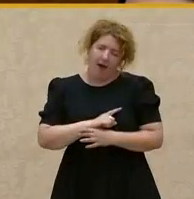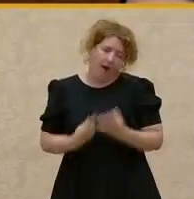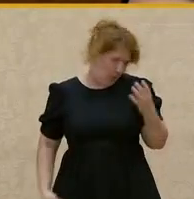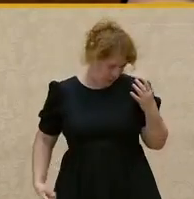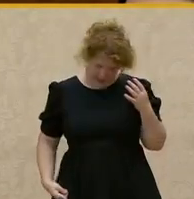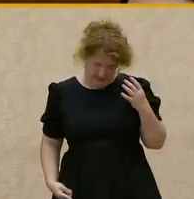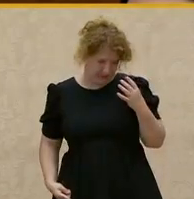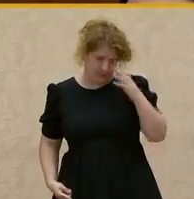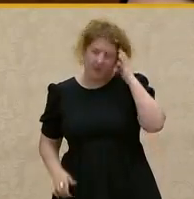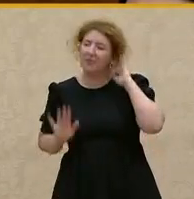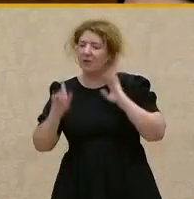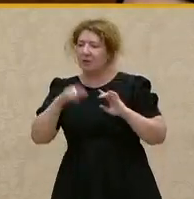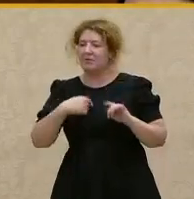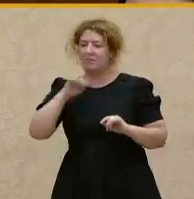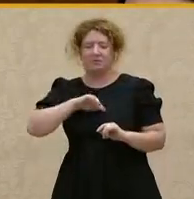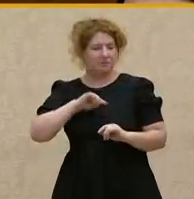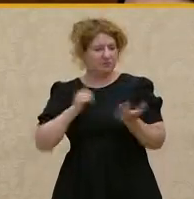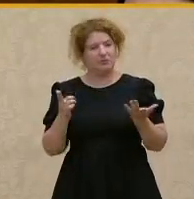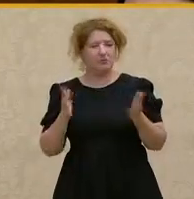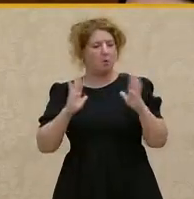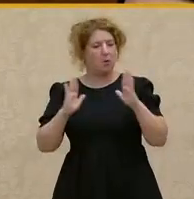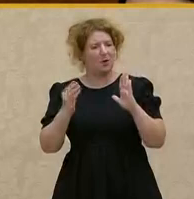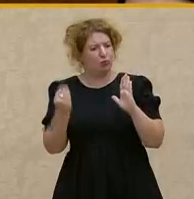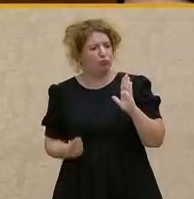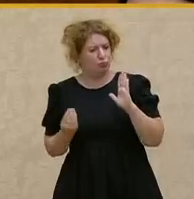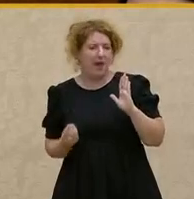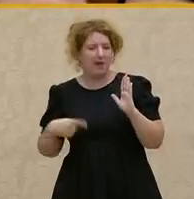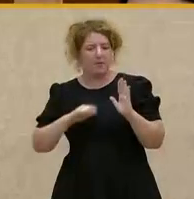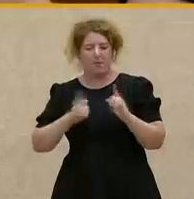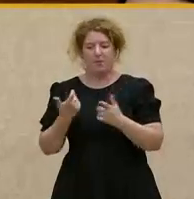pero también es un buen momento de compartir otros casos, encontrarnos con diferentes